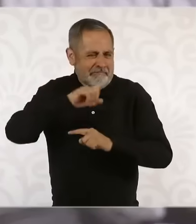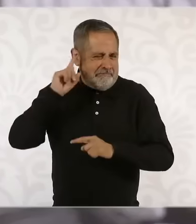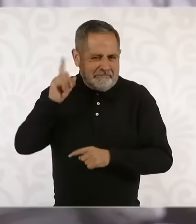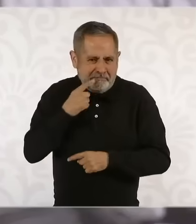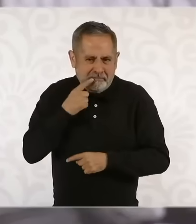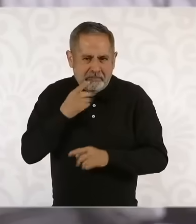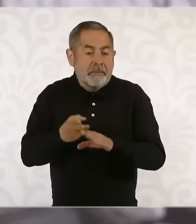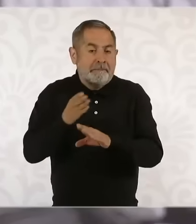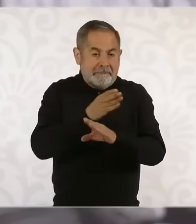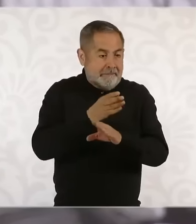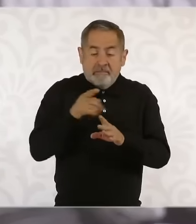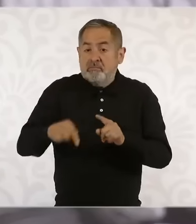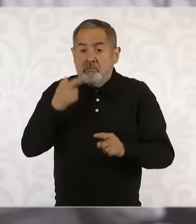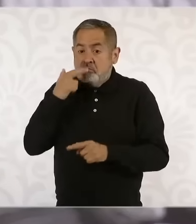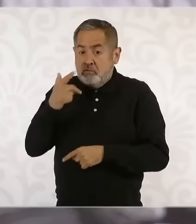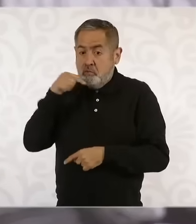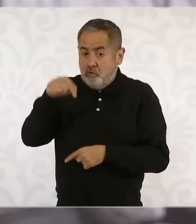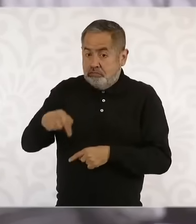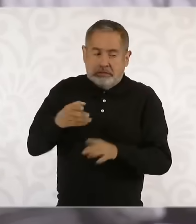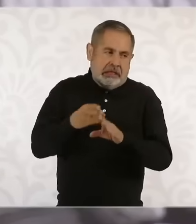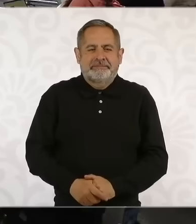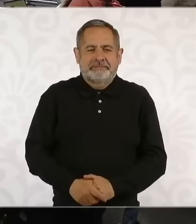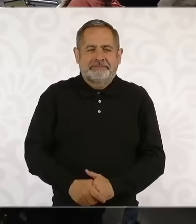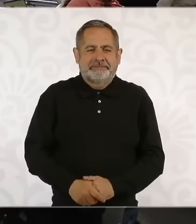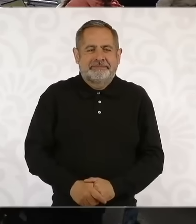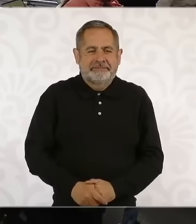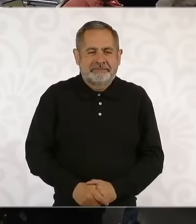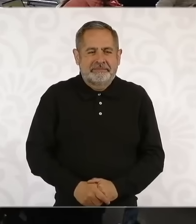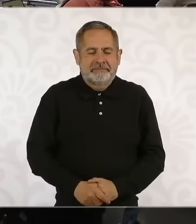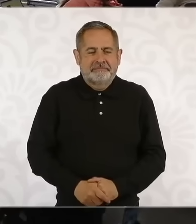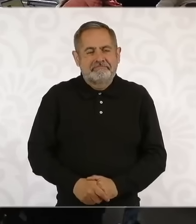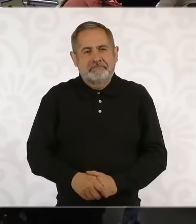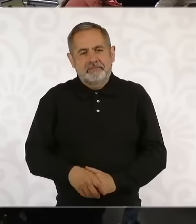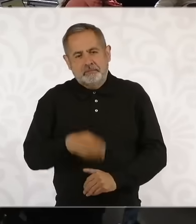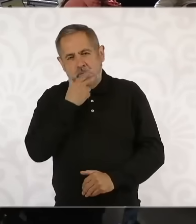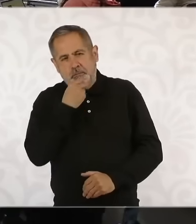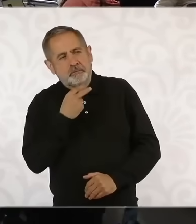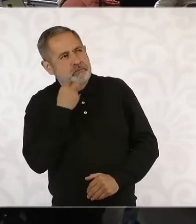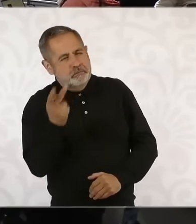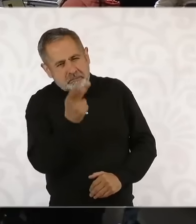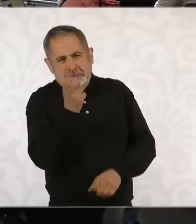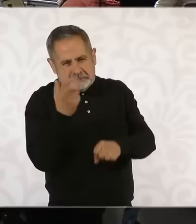resultados eh que otros años. Sí. Secretaria, buenos días. Juan Pablo Guerrero de Canal del